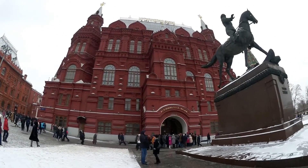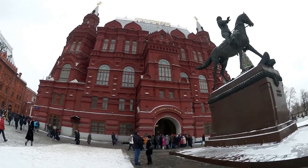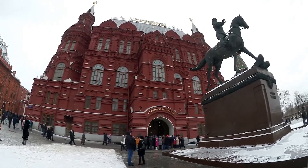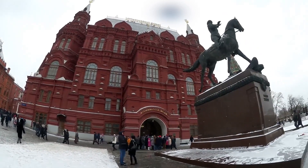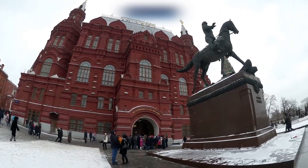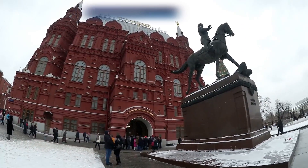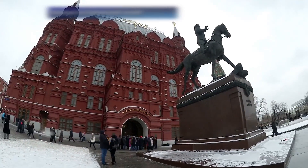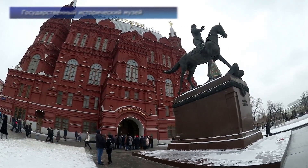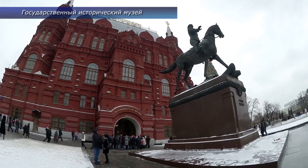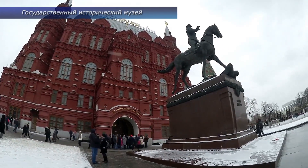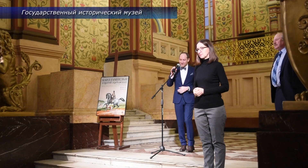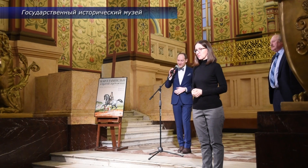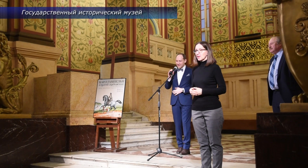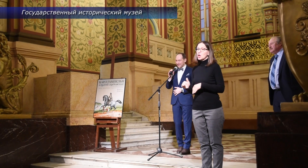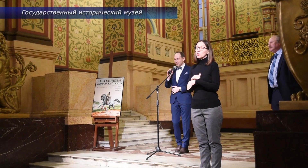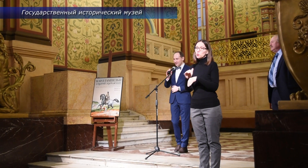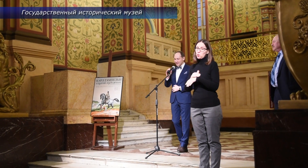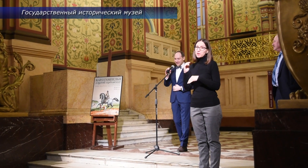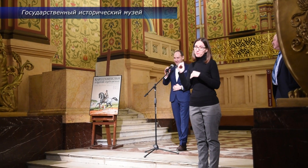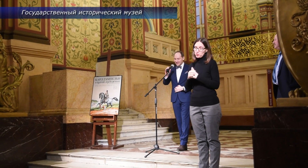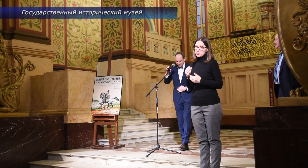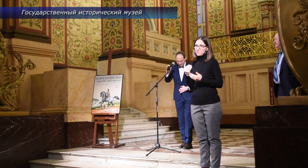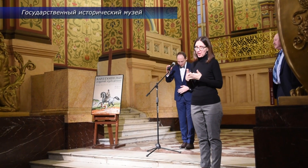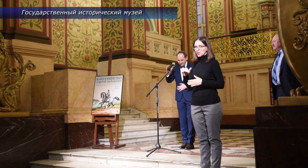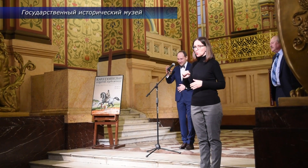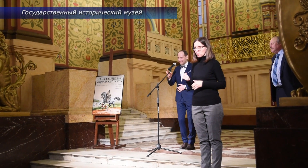19 февраля в Государственном историческом музее